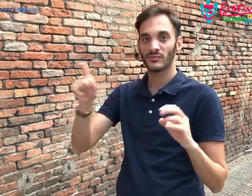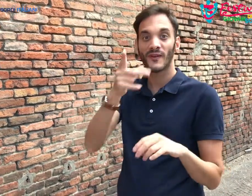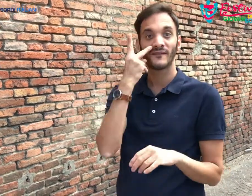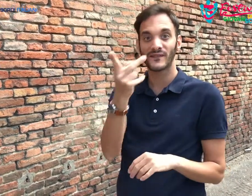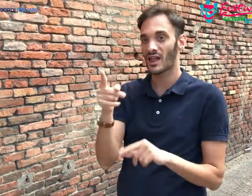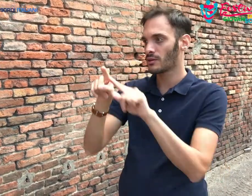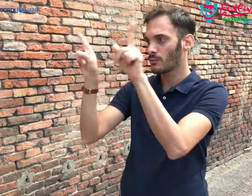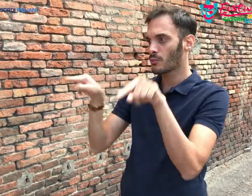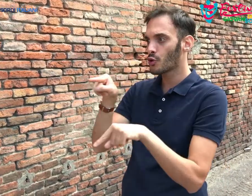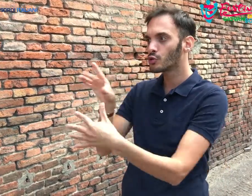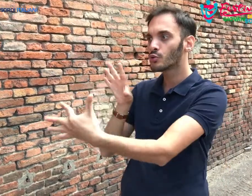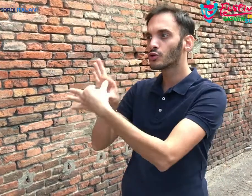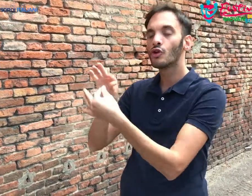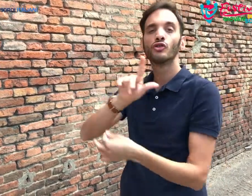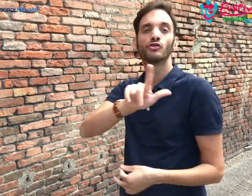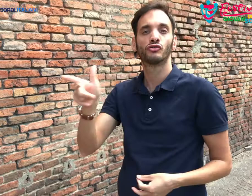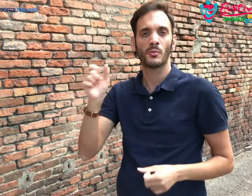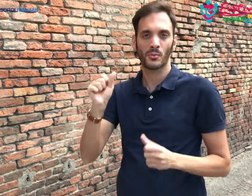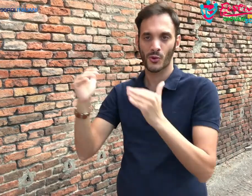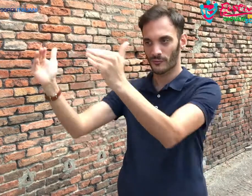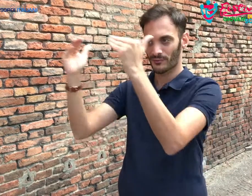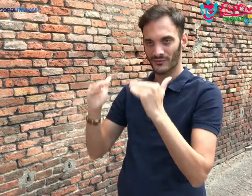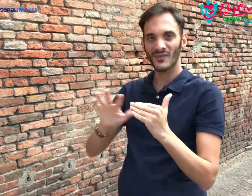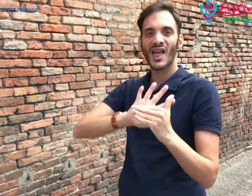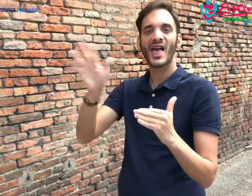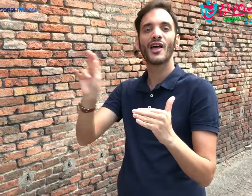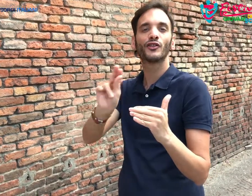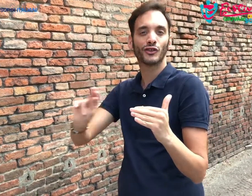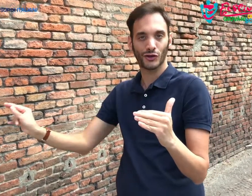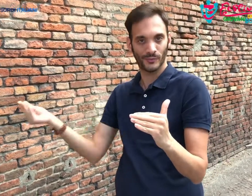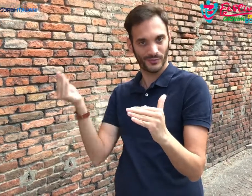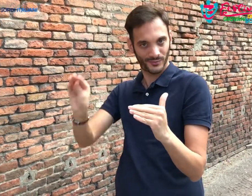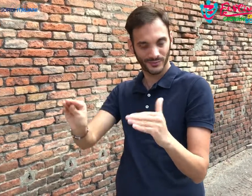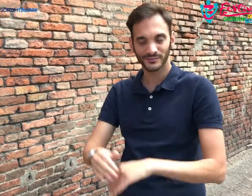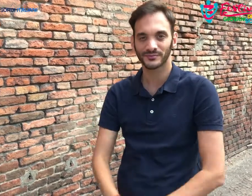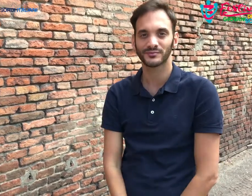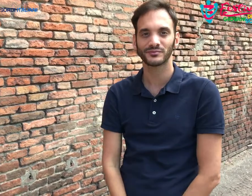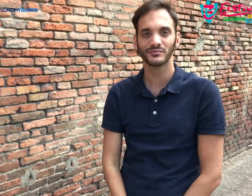e potrete inserire anche altre tematiche nella voce: altro.